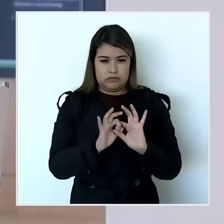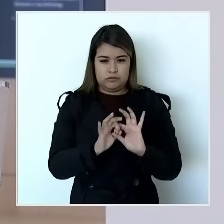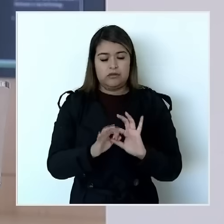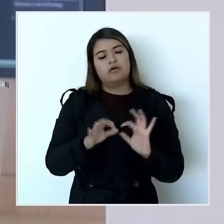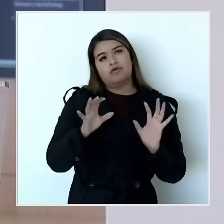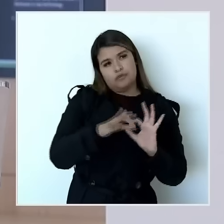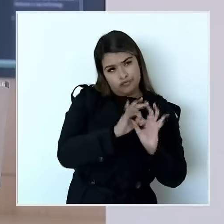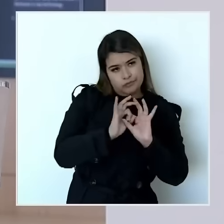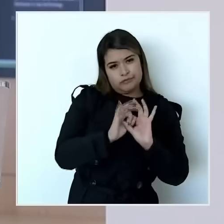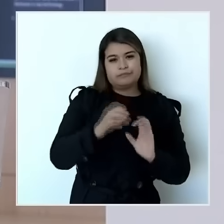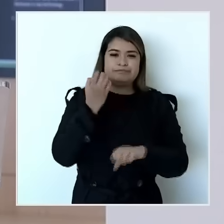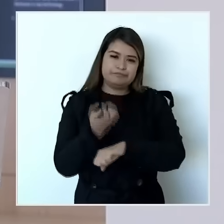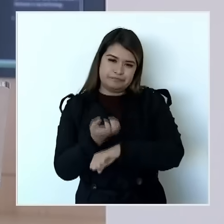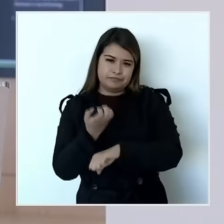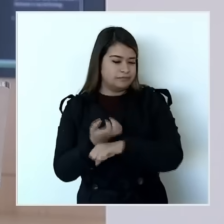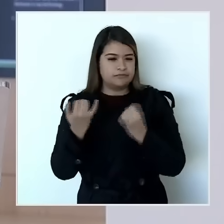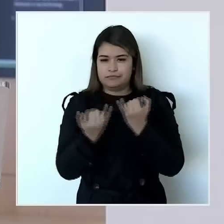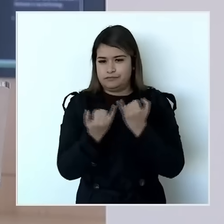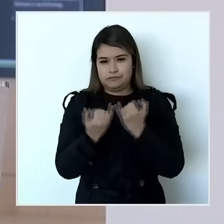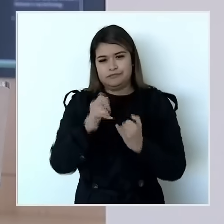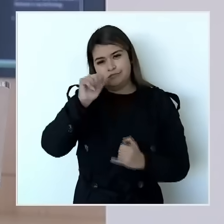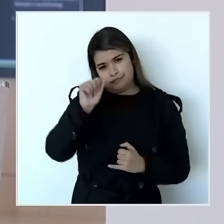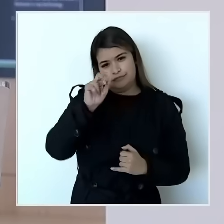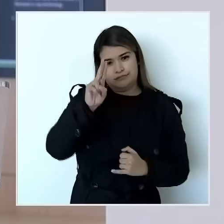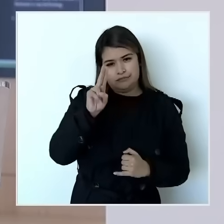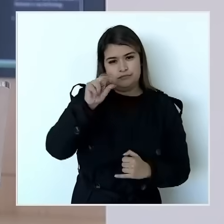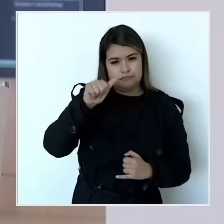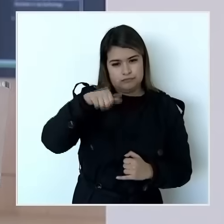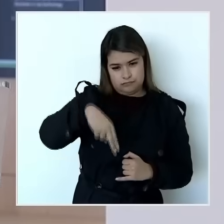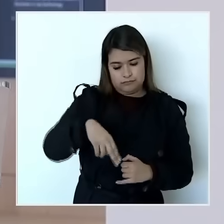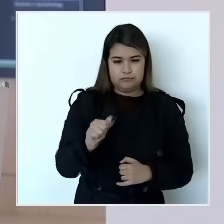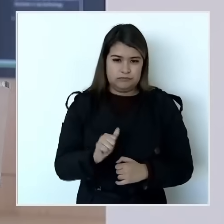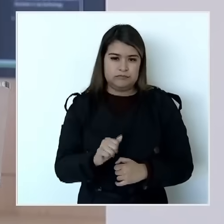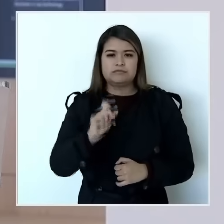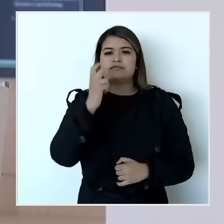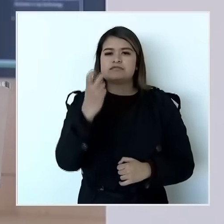Unidos, lo que ha permitido garantizar la seguridad en los límites colindantes